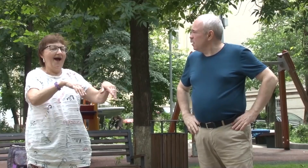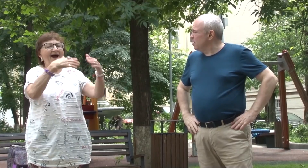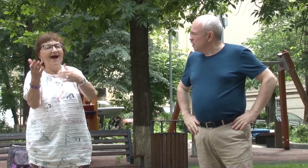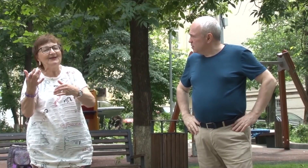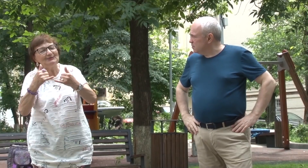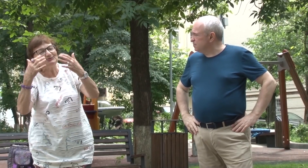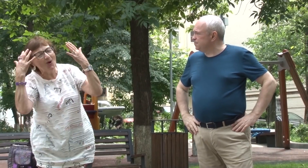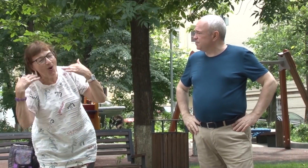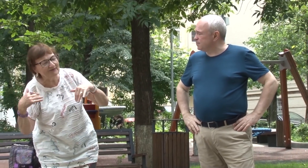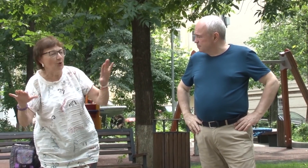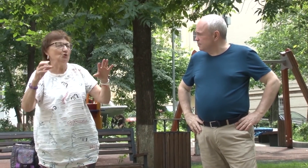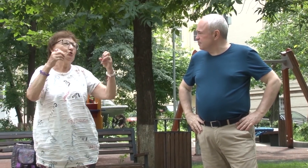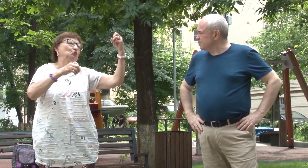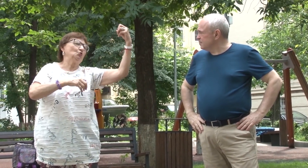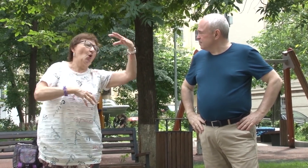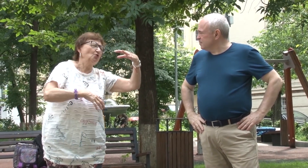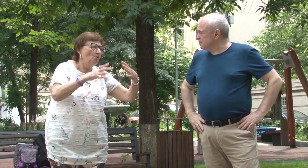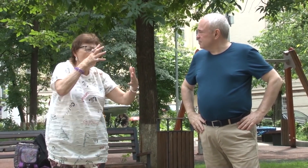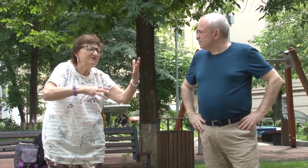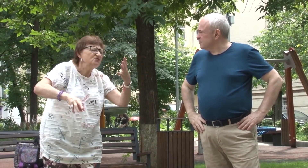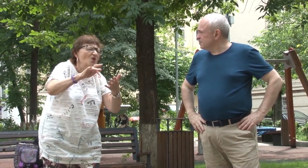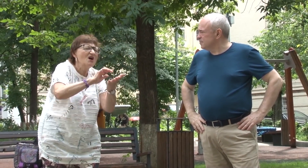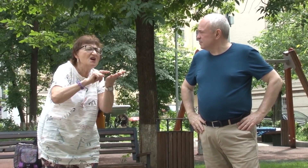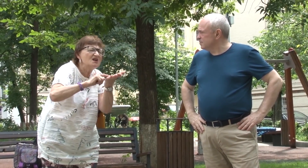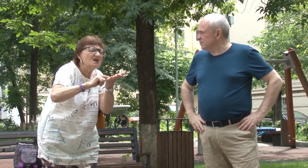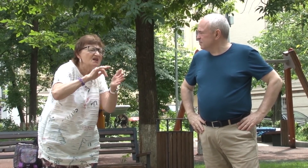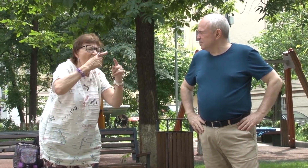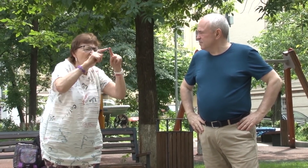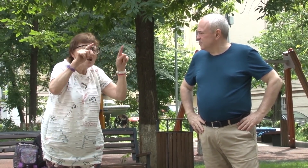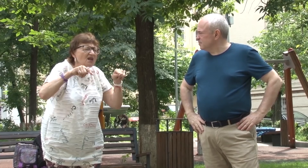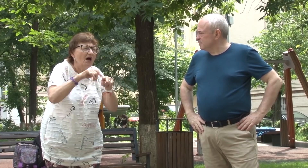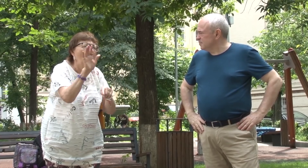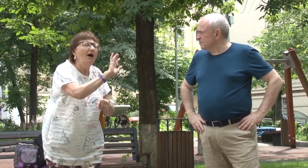Волосы, солнце красили в желтый цвет. Чтобы все – конечно, нет.